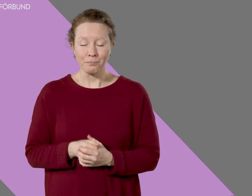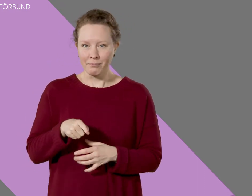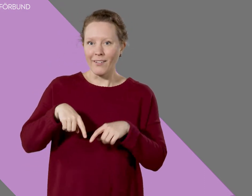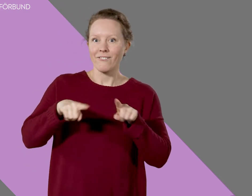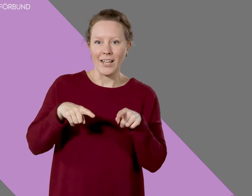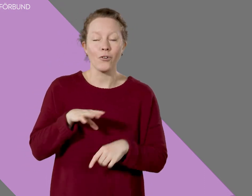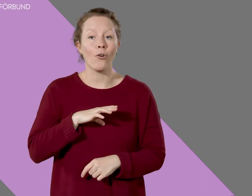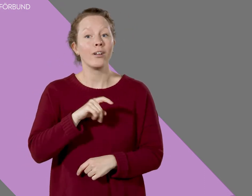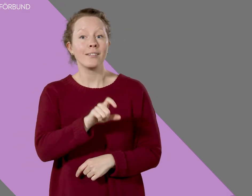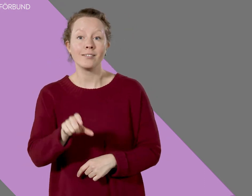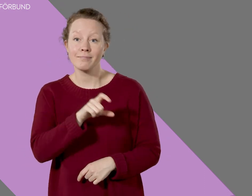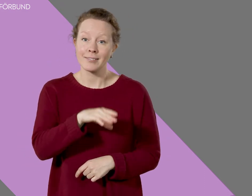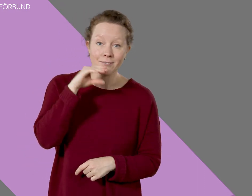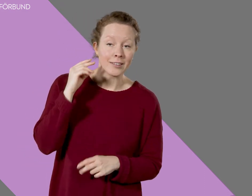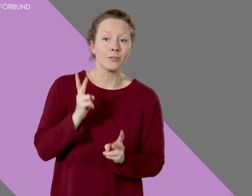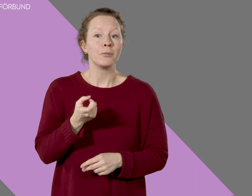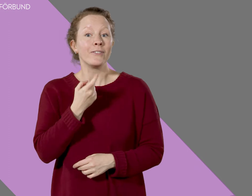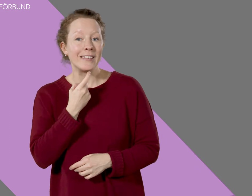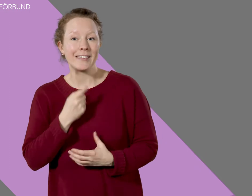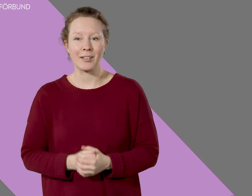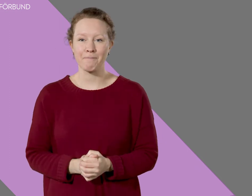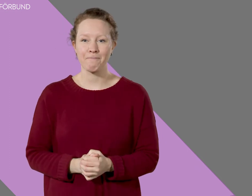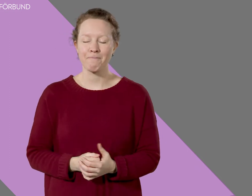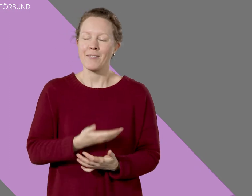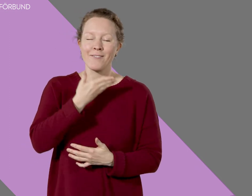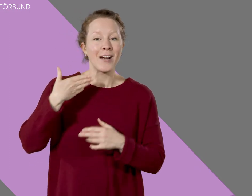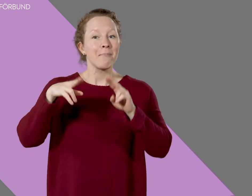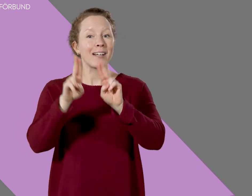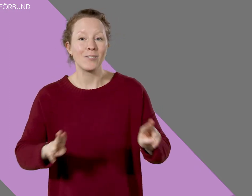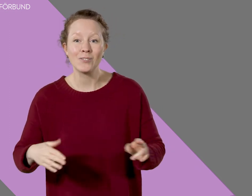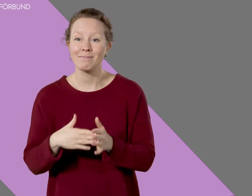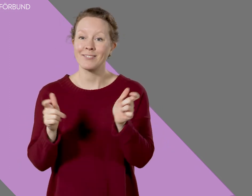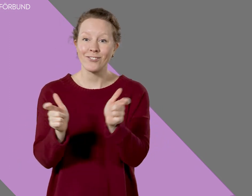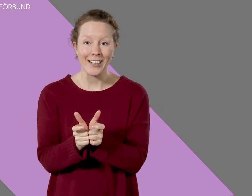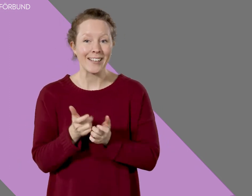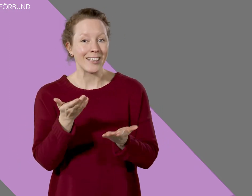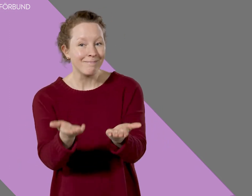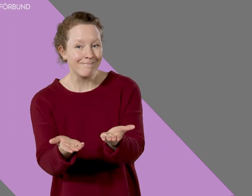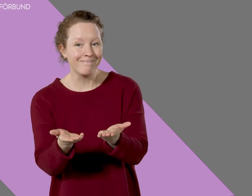Videon är textad på svenska och finska. Varma gratulationer till föreningen!